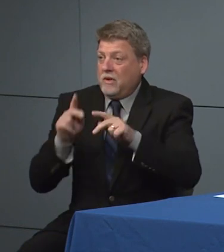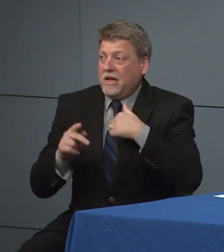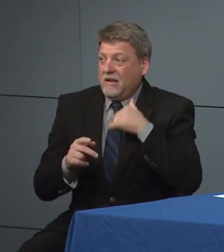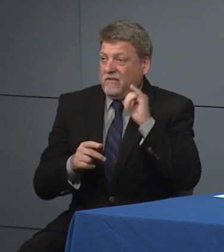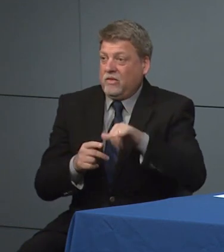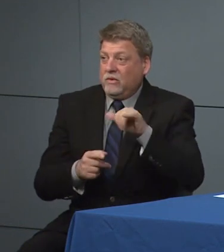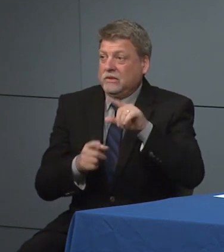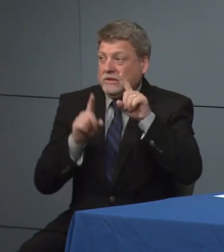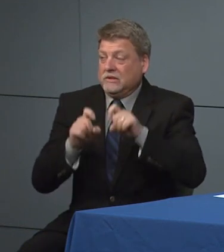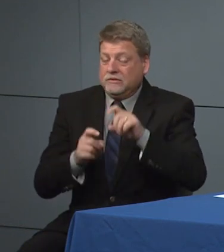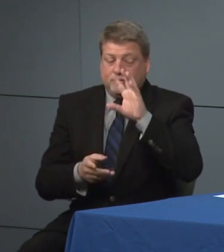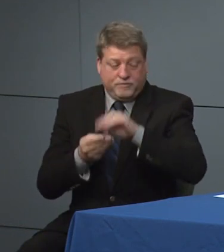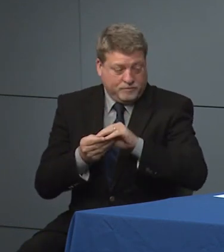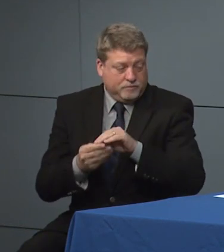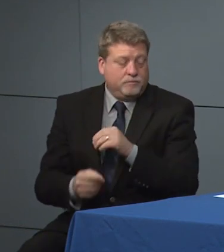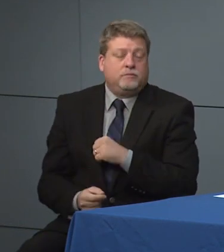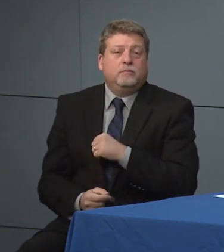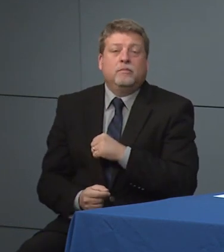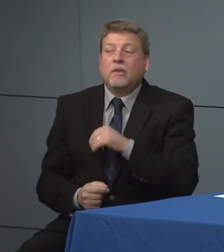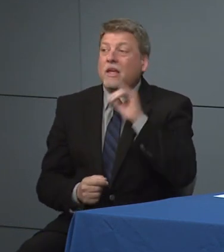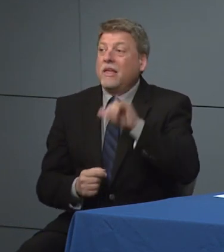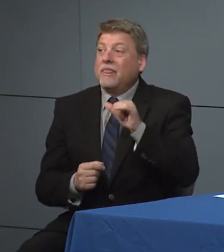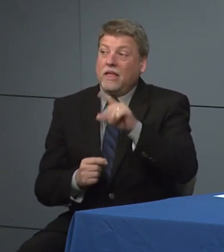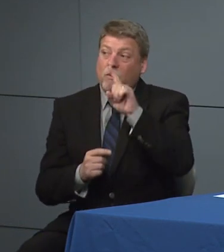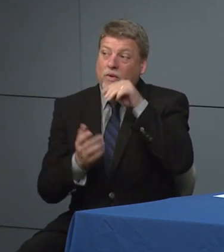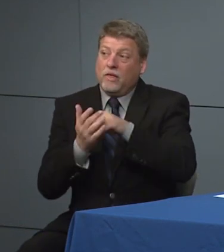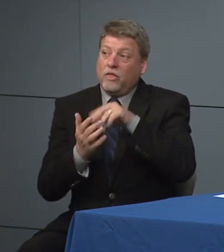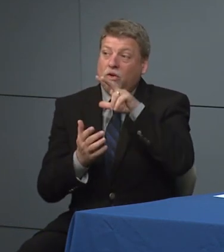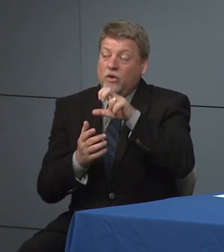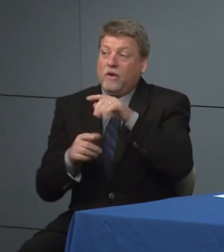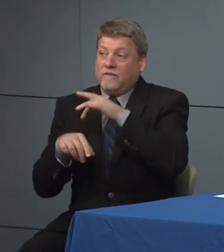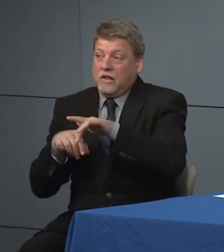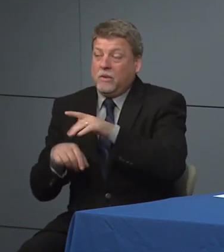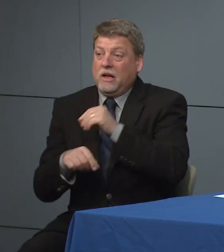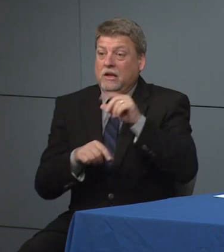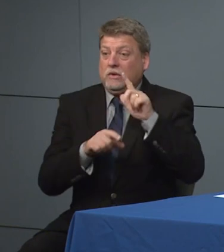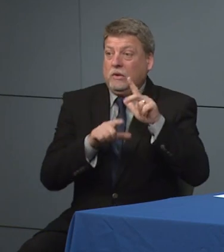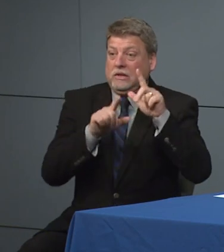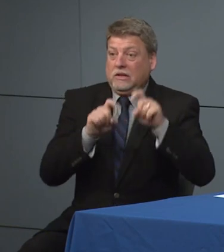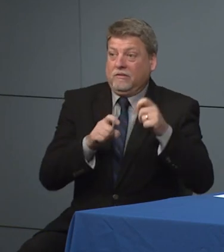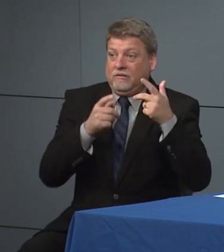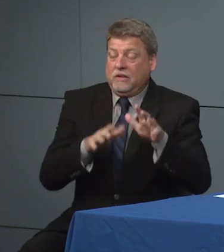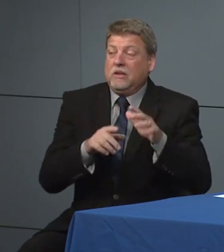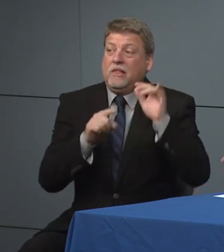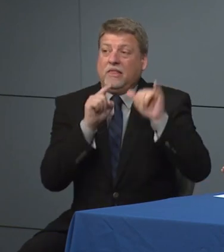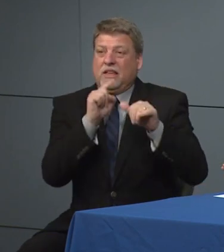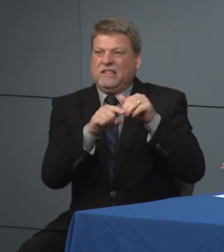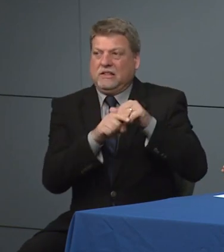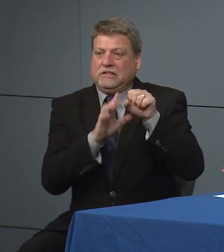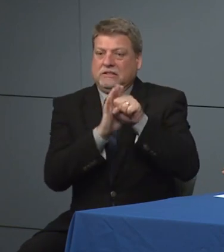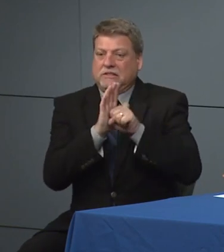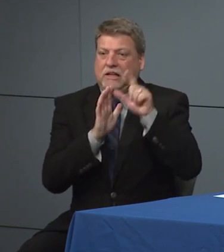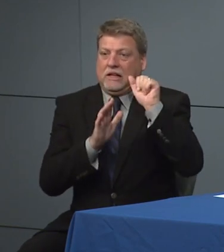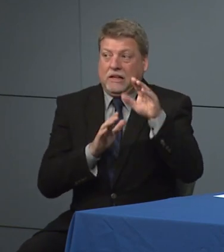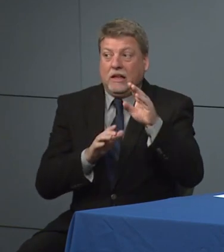personas esta cifra solamente reflejan pruebas en nuestro laboratorio estatal. Nosotros sabemos que los laboratorios